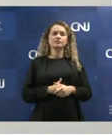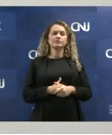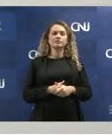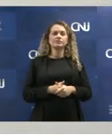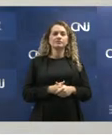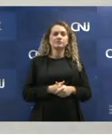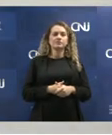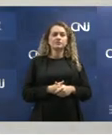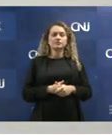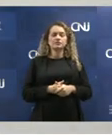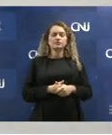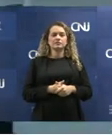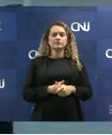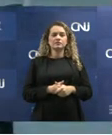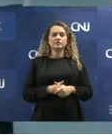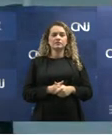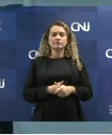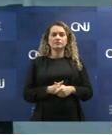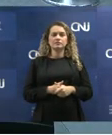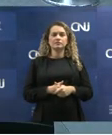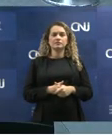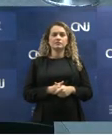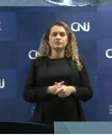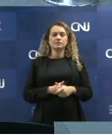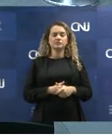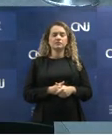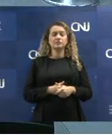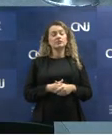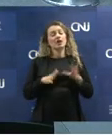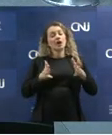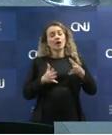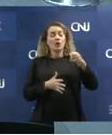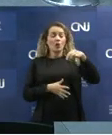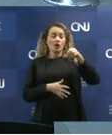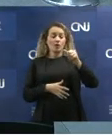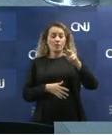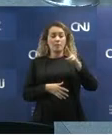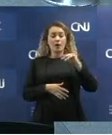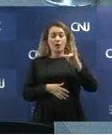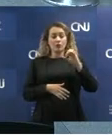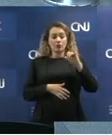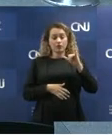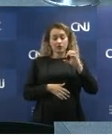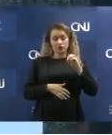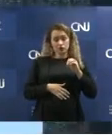Doutor Mauro Vieira passa agora a palavra a sua excelência,